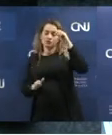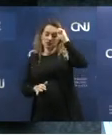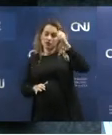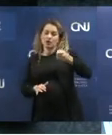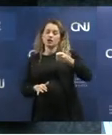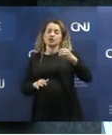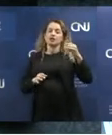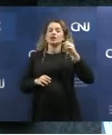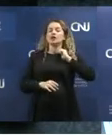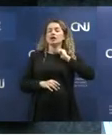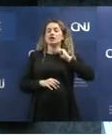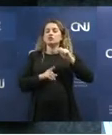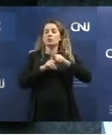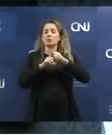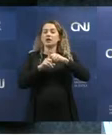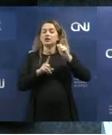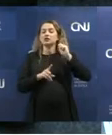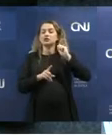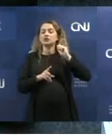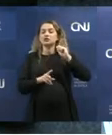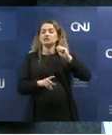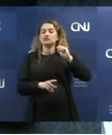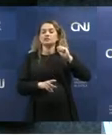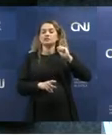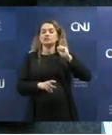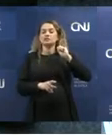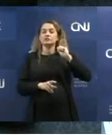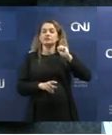Ocorre que, durante este interregno, a magistrada encontrava